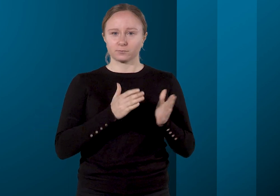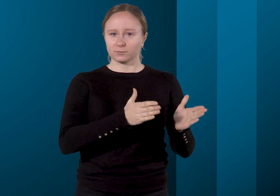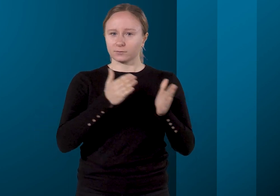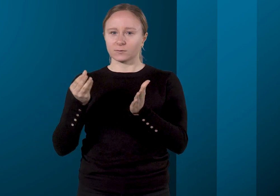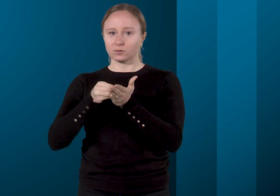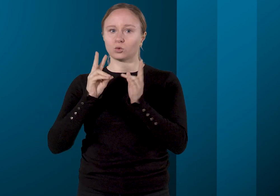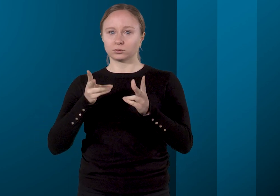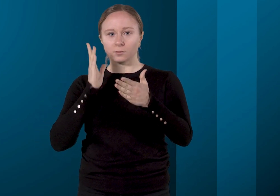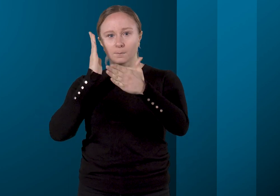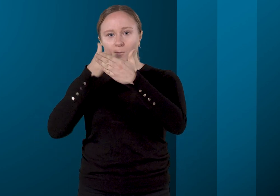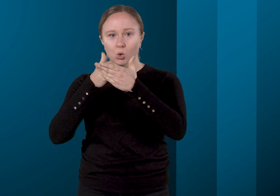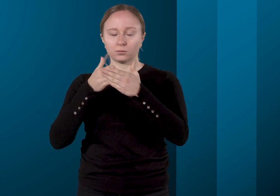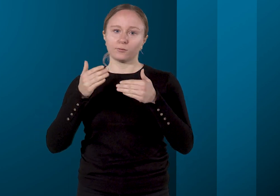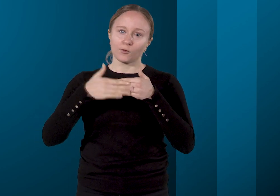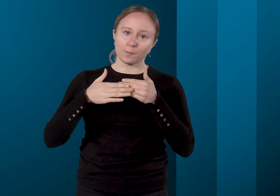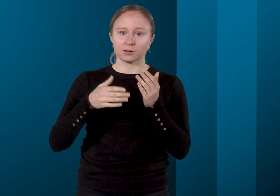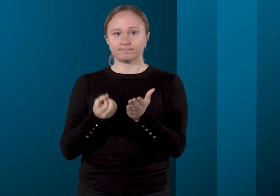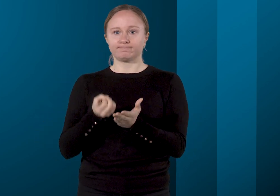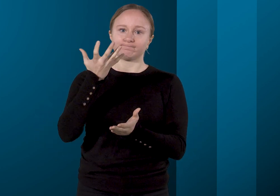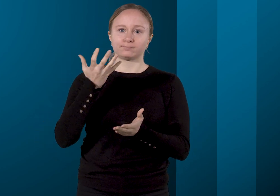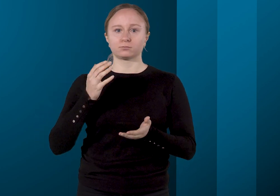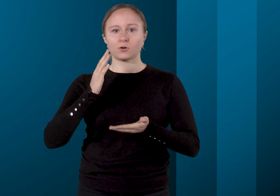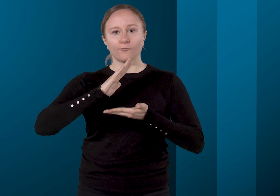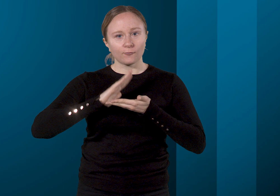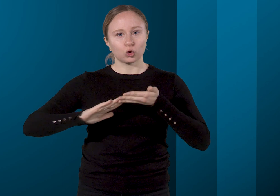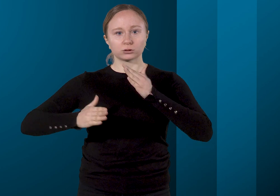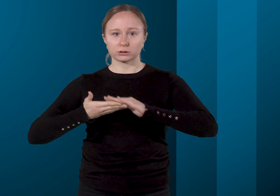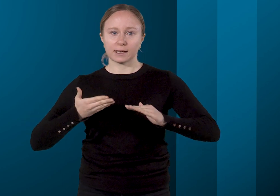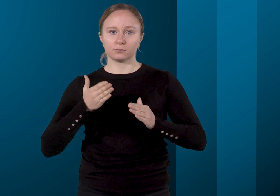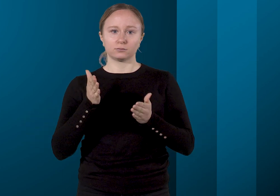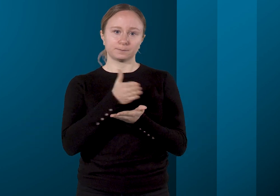Dessutom är målet att lägga grunden för försoning -